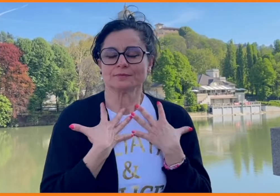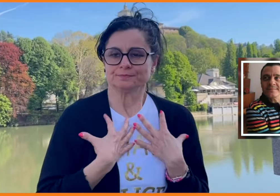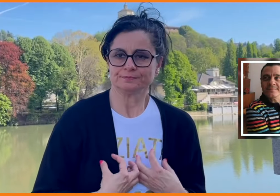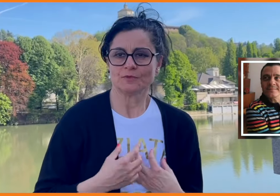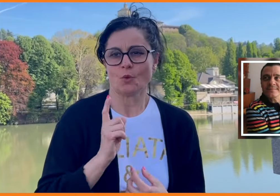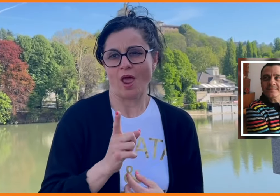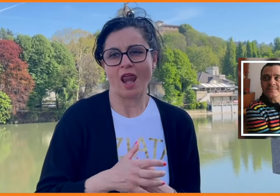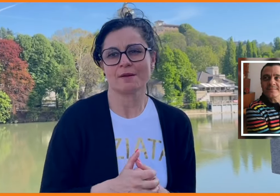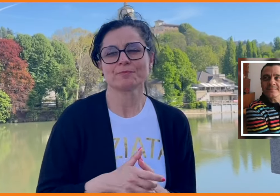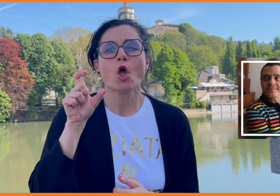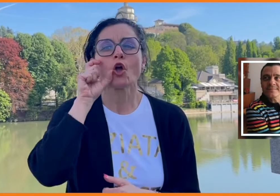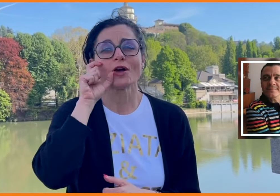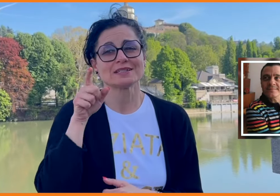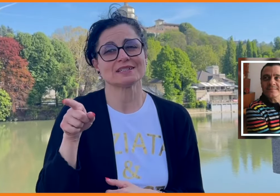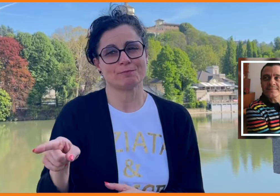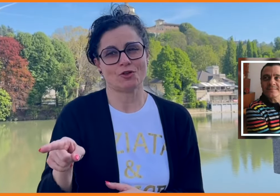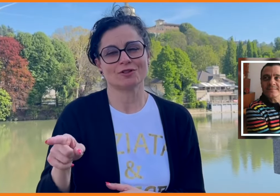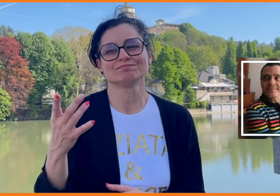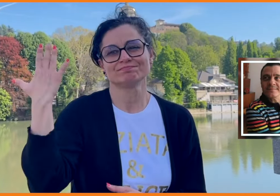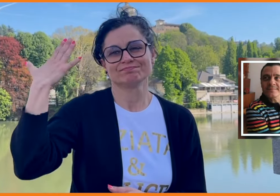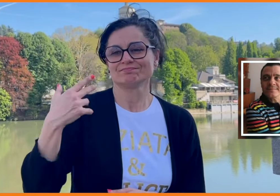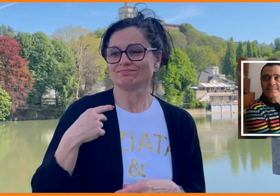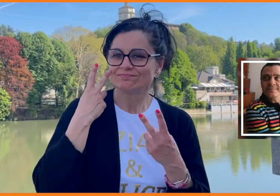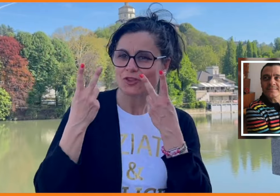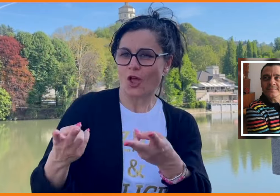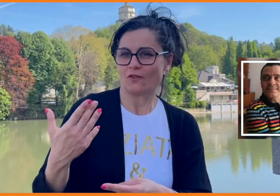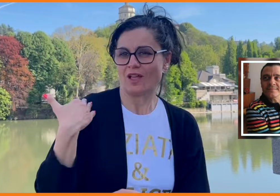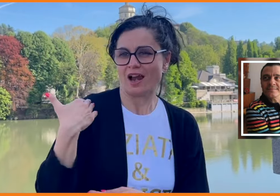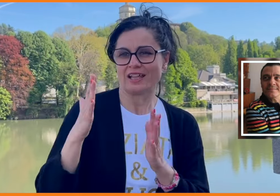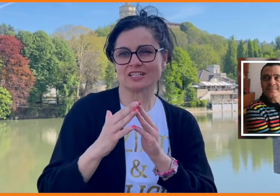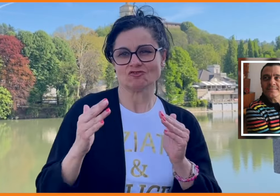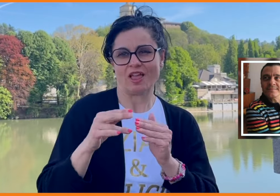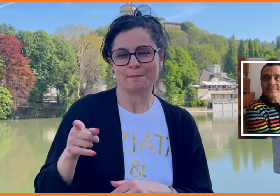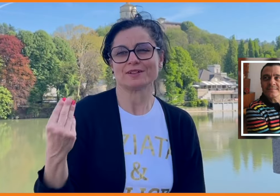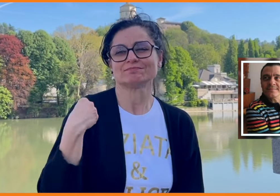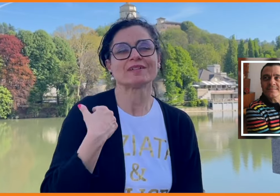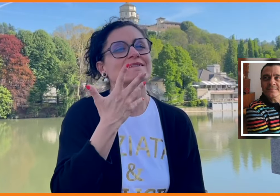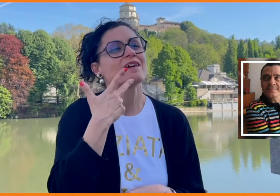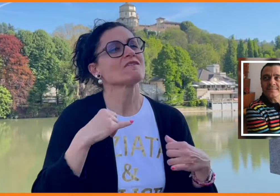Un’altra notizia che ci ha fortemente rattristato è quella che riguarda Cosimo Cirillo che avevo avuto modo di incontrare lo scorso dicembre e che mi aveva